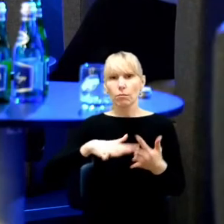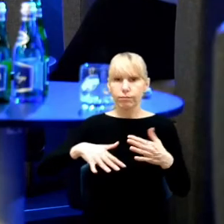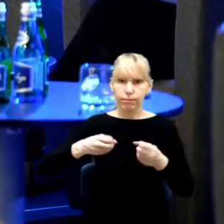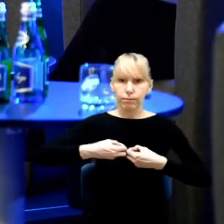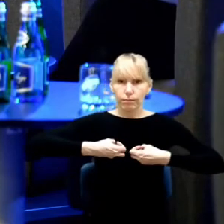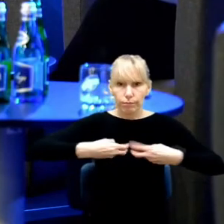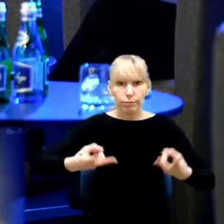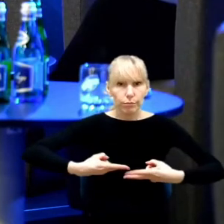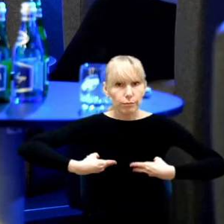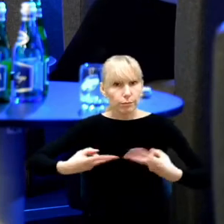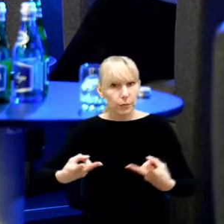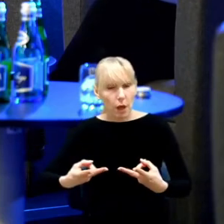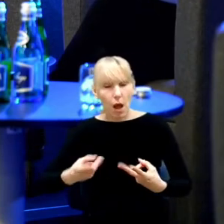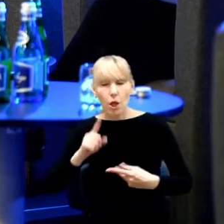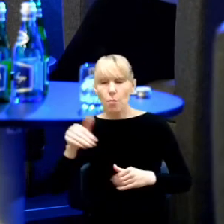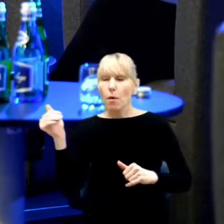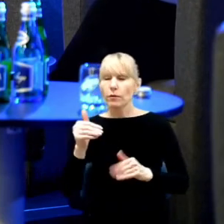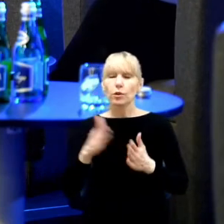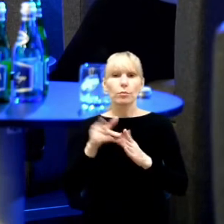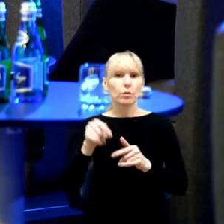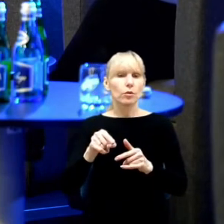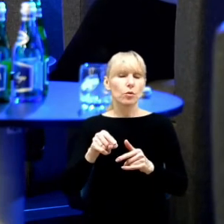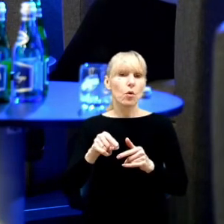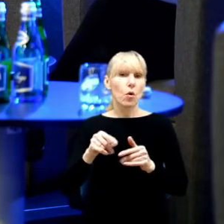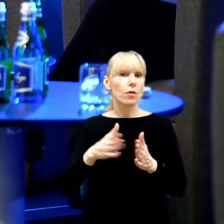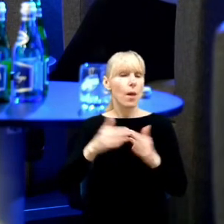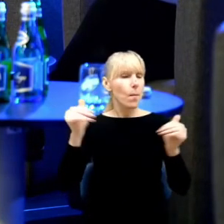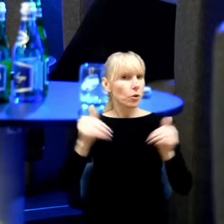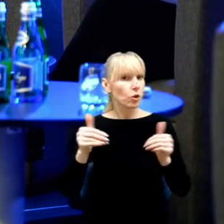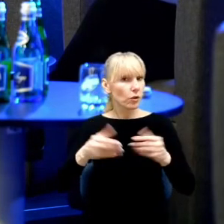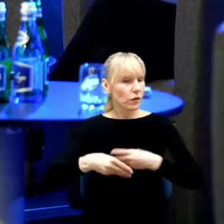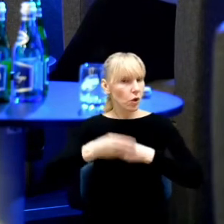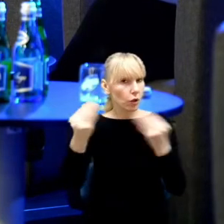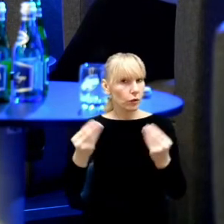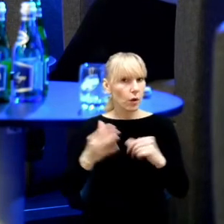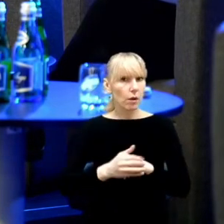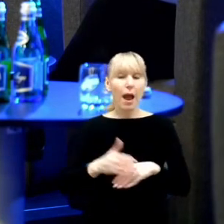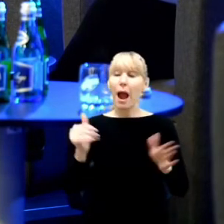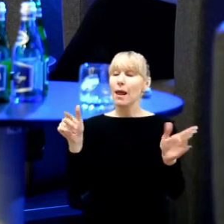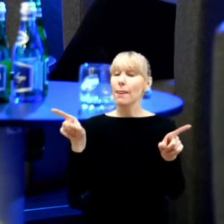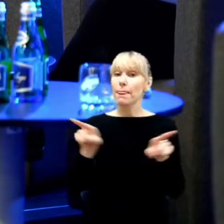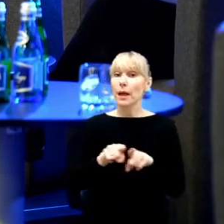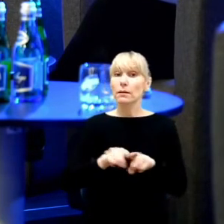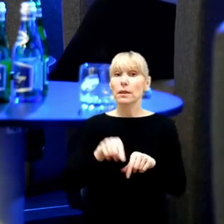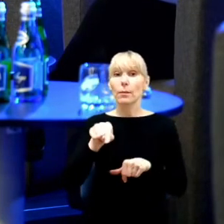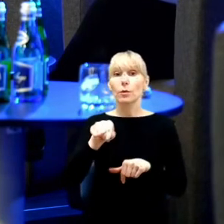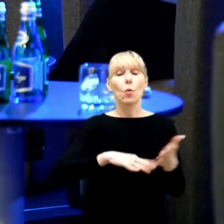ale także bardzo wyraźnie mówić, że polityka krajowa